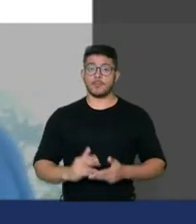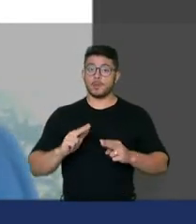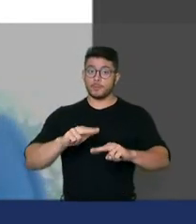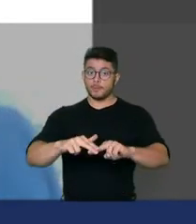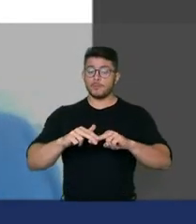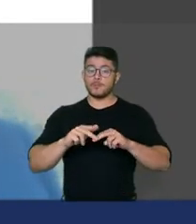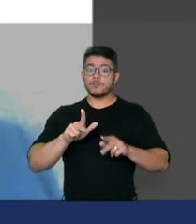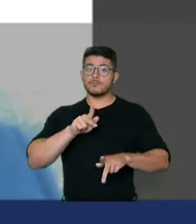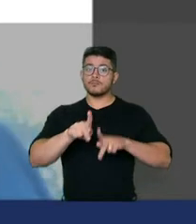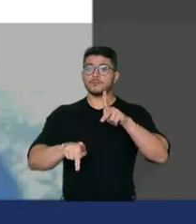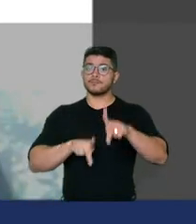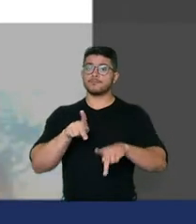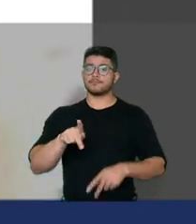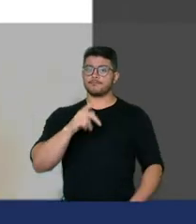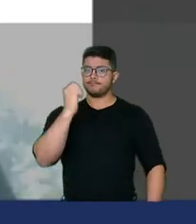QUERIA TER. POR ISSO, O POVO BRASILEIRO PRECISA ENTENDER: